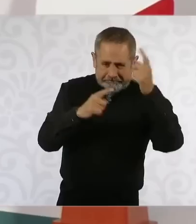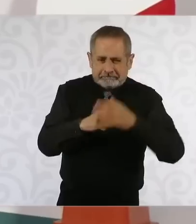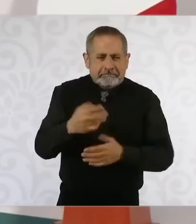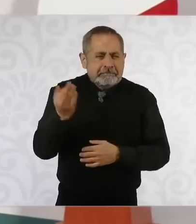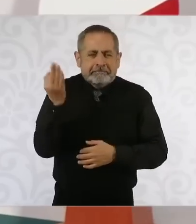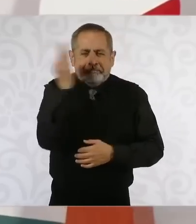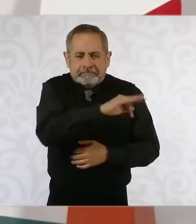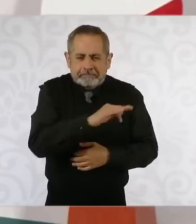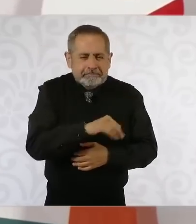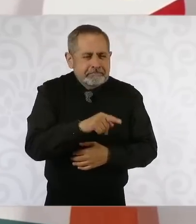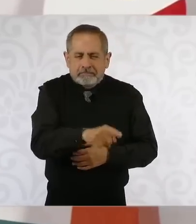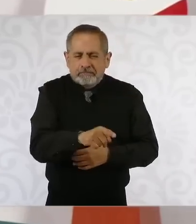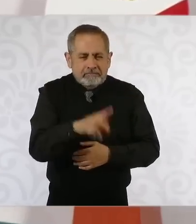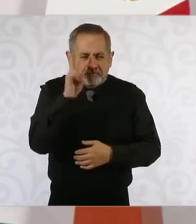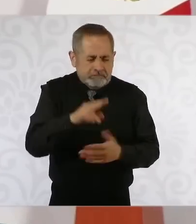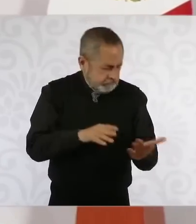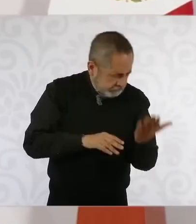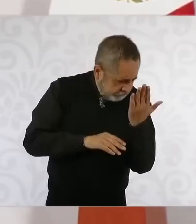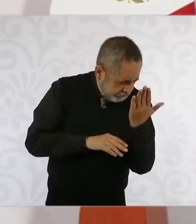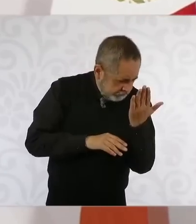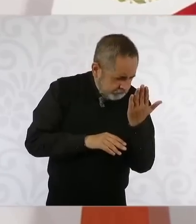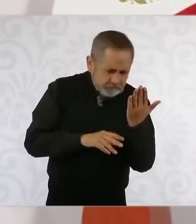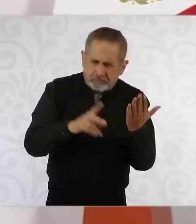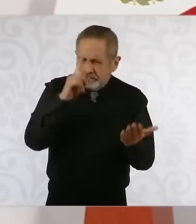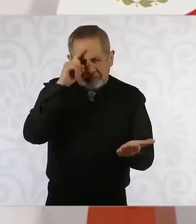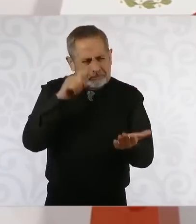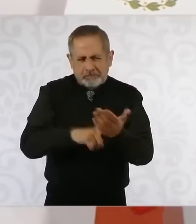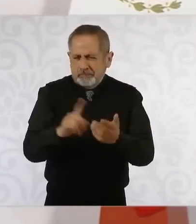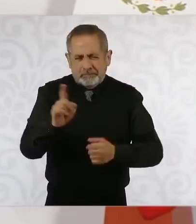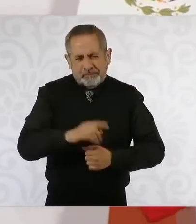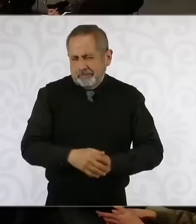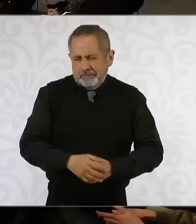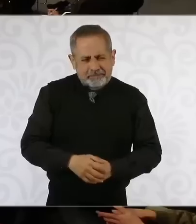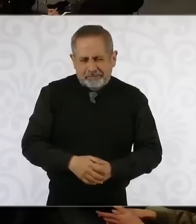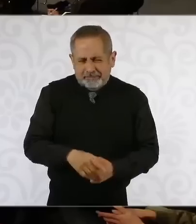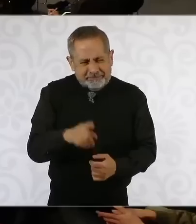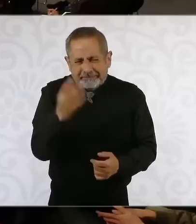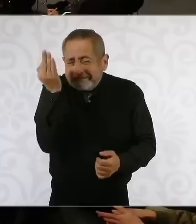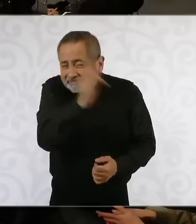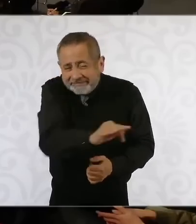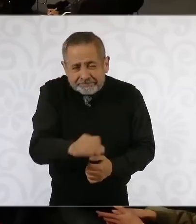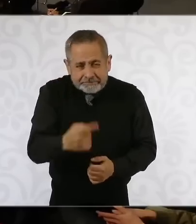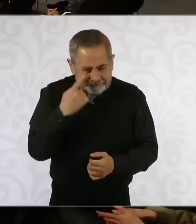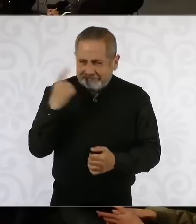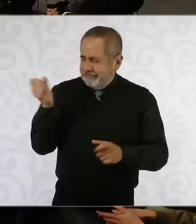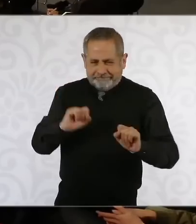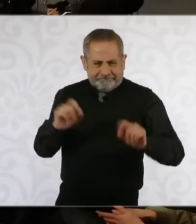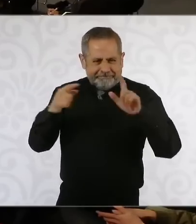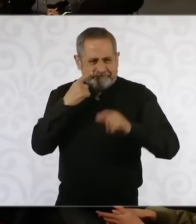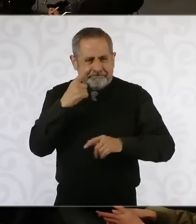creíble miren nada más pongan la última de vean lo que dice la